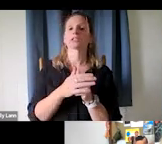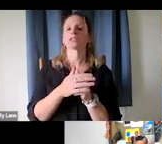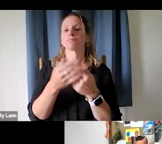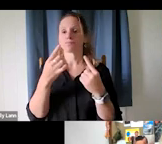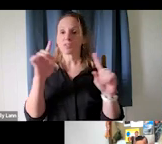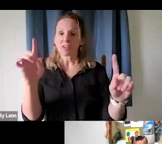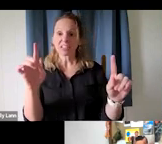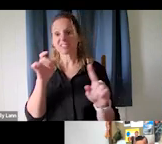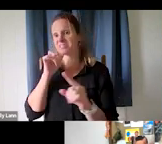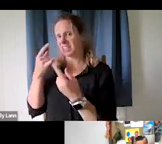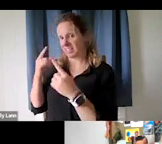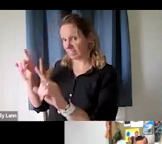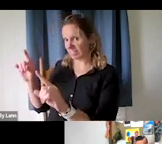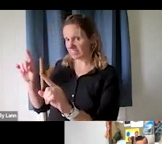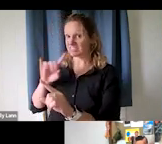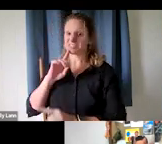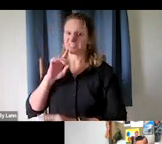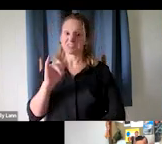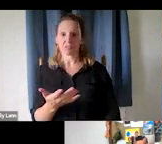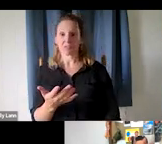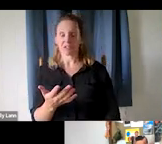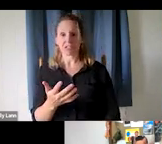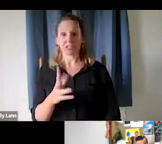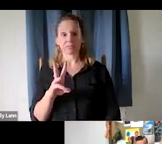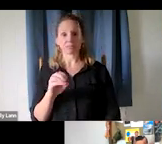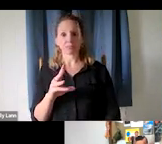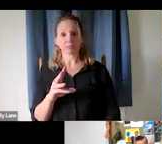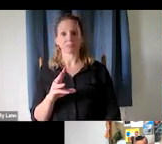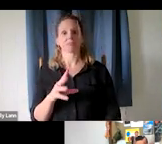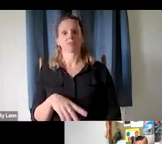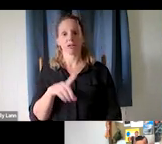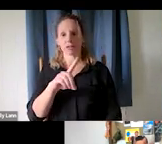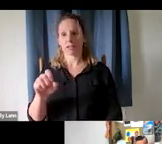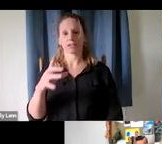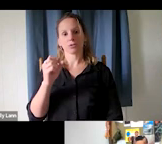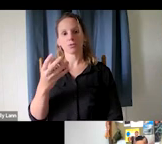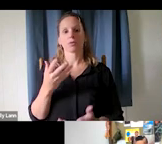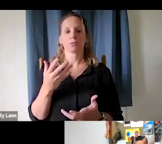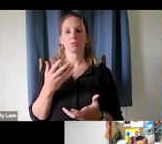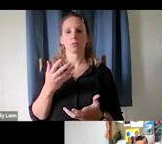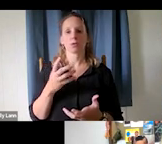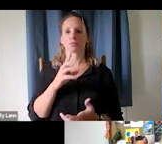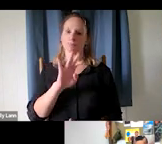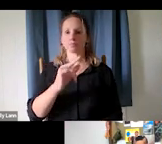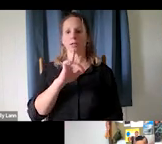lo que es ineficaz y lo que realmente cautivó a la DDS. Queremos que Bug realmente profundice